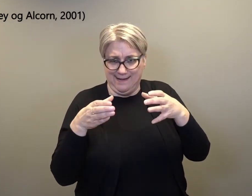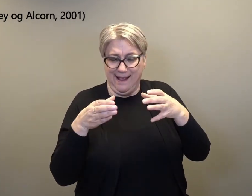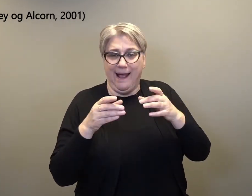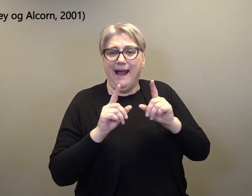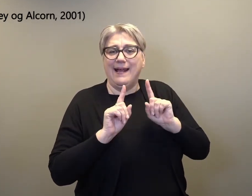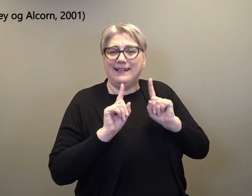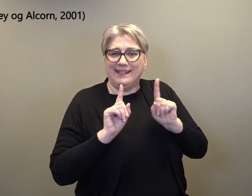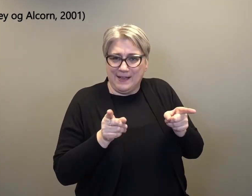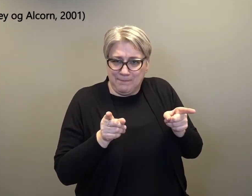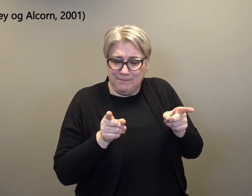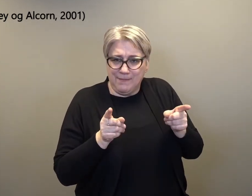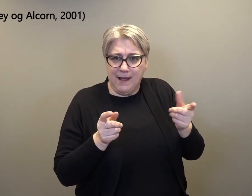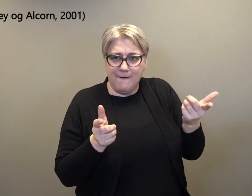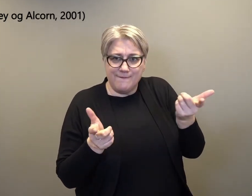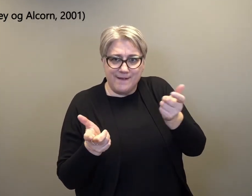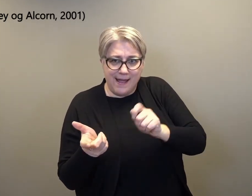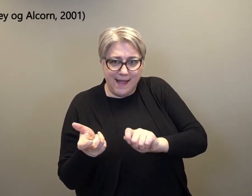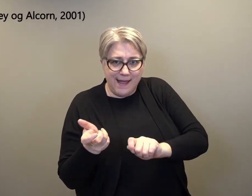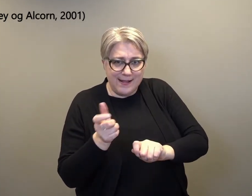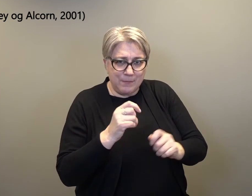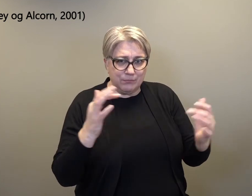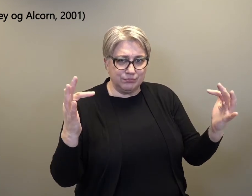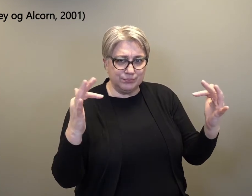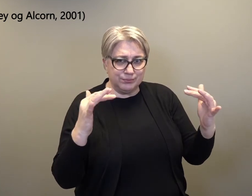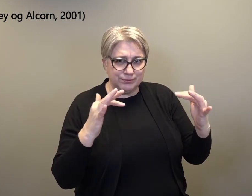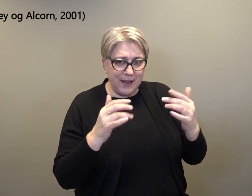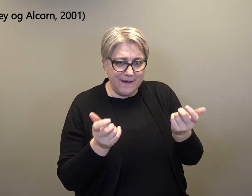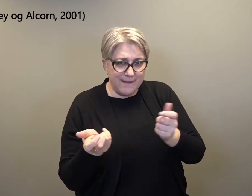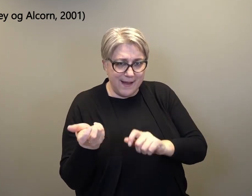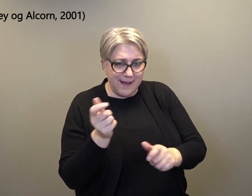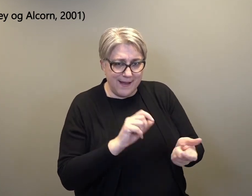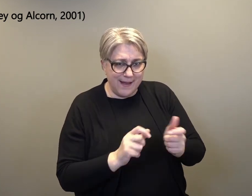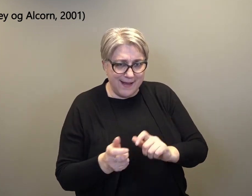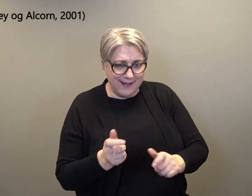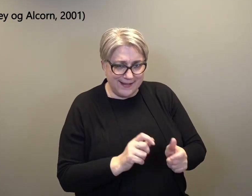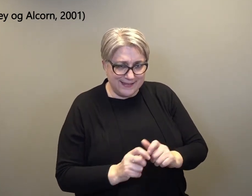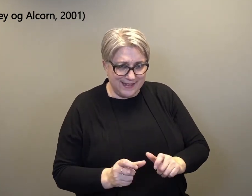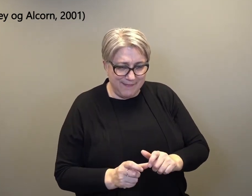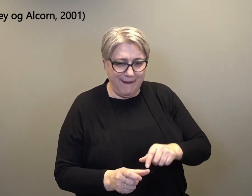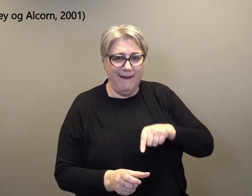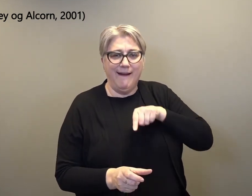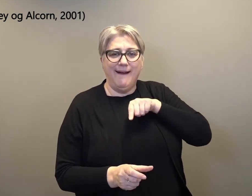Þessir þræðir fléttast saman og móta hvern annan.